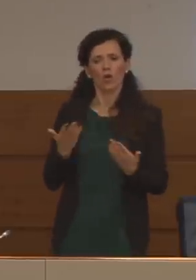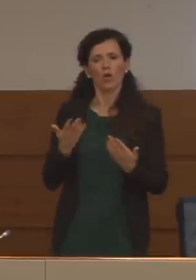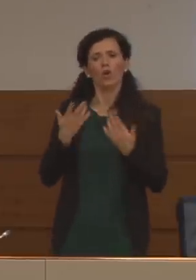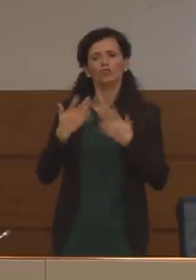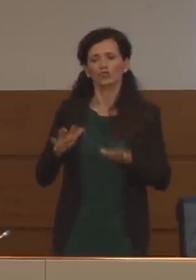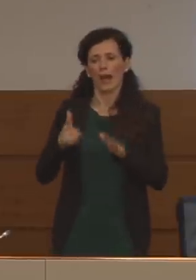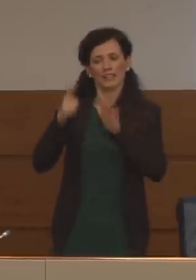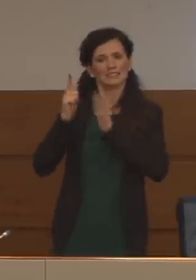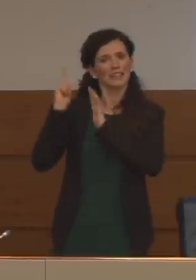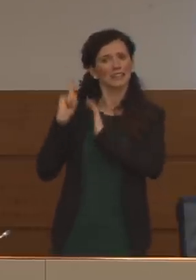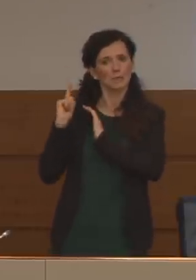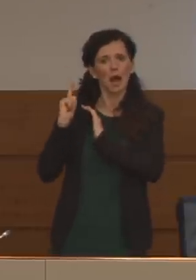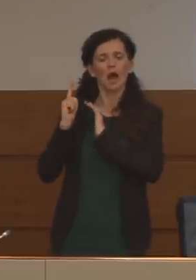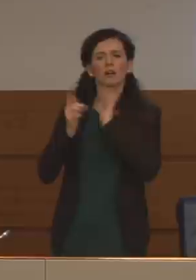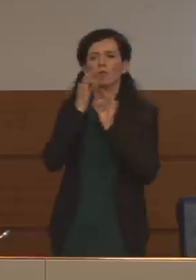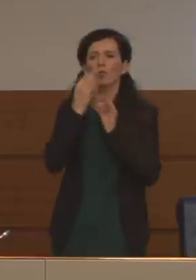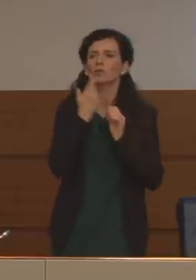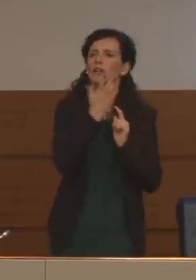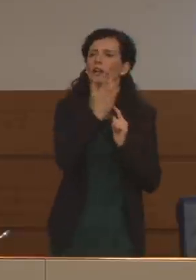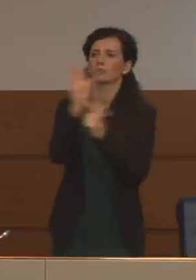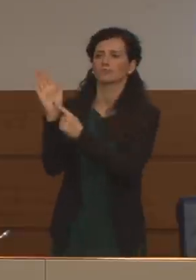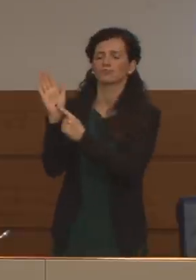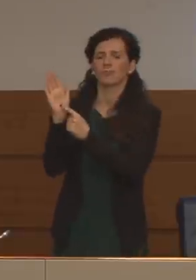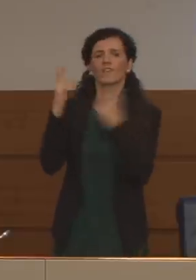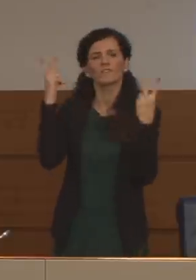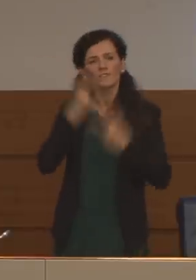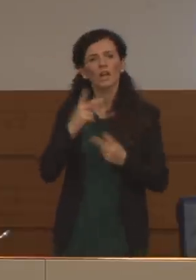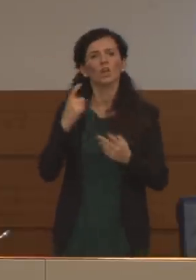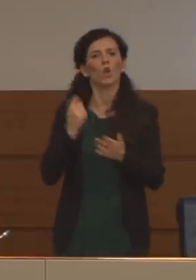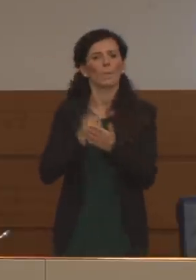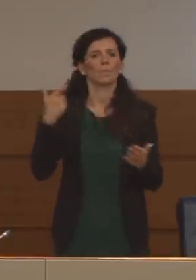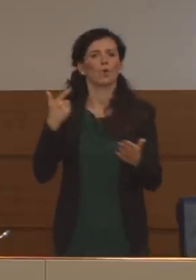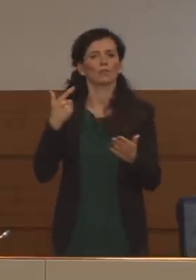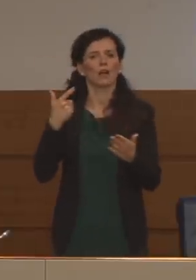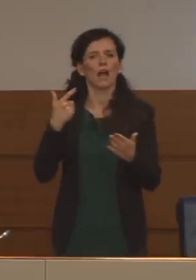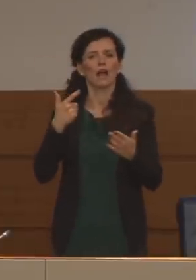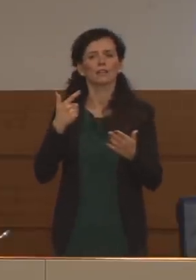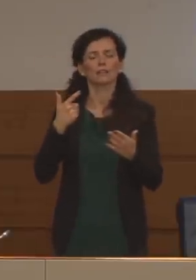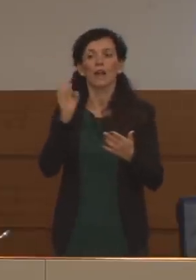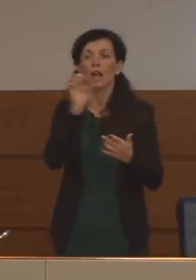la dimensione di come sia estremamente importante essere coordinati in questo senso.